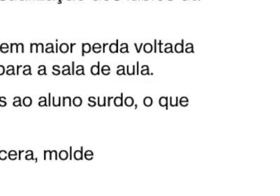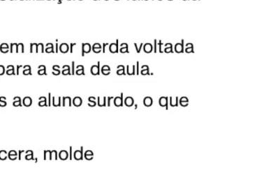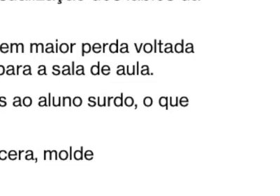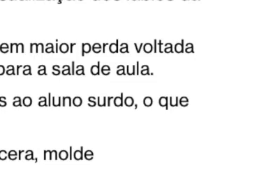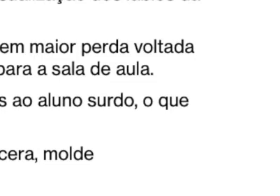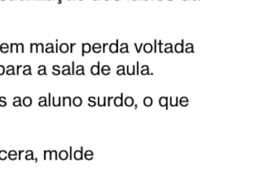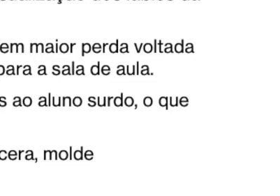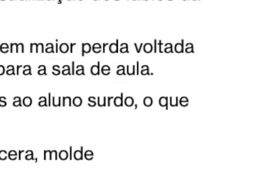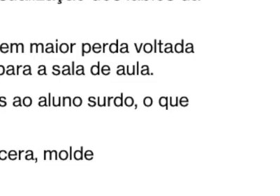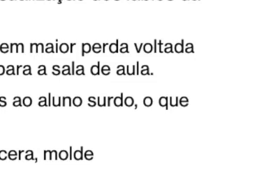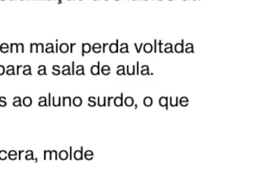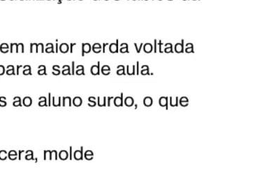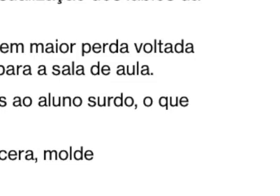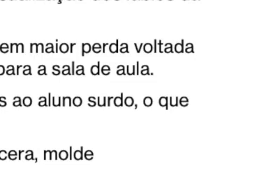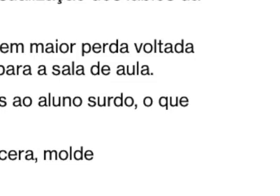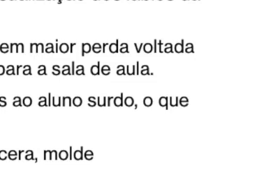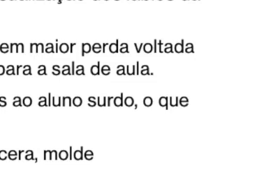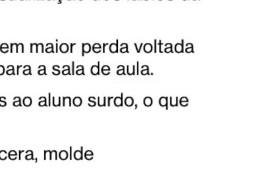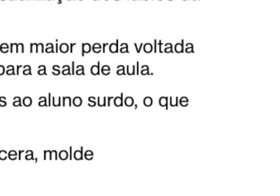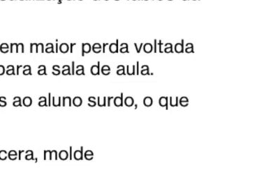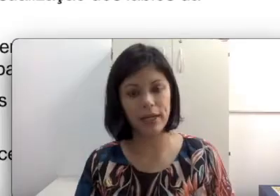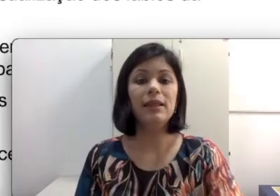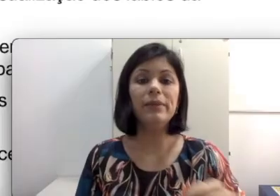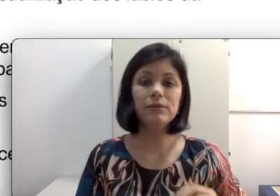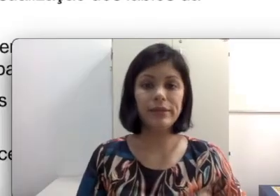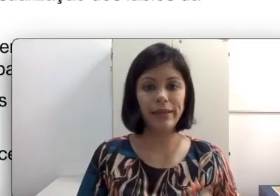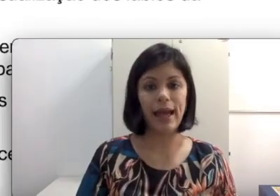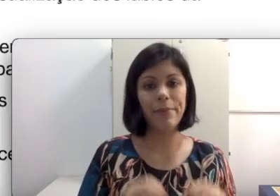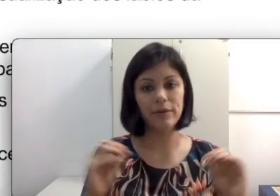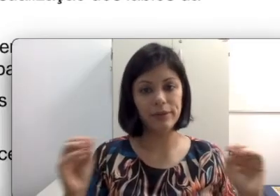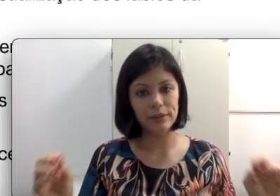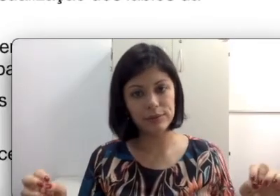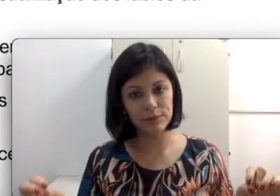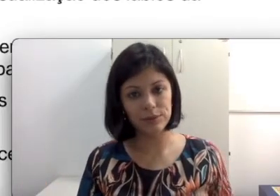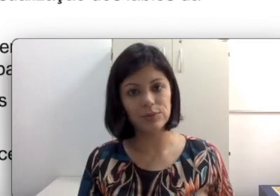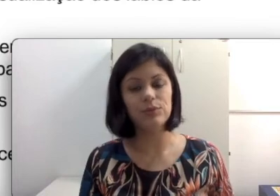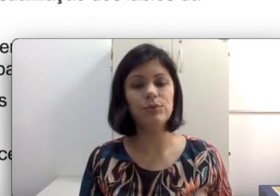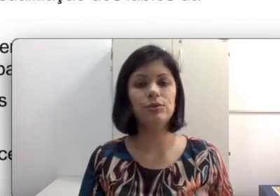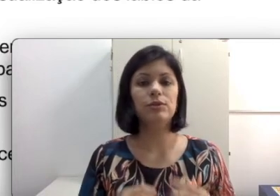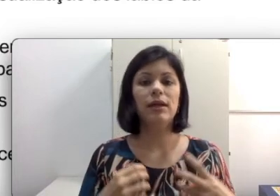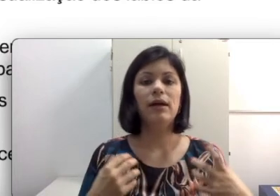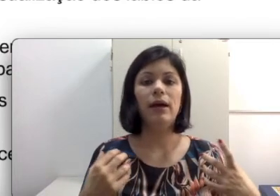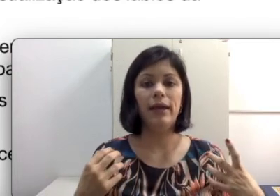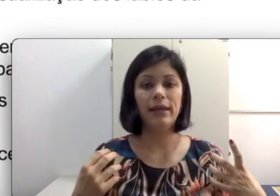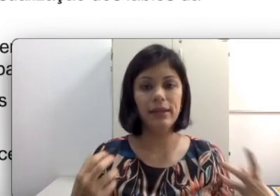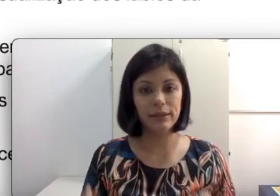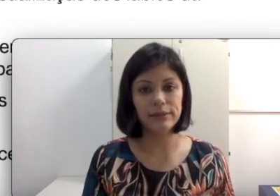ao aluno surdo o que pode prejudicar sua compreensão. Lembra que a maioria dos alunos surdos, crianças,